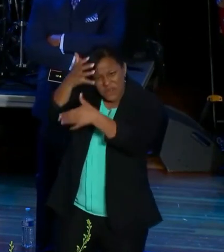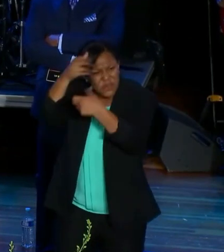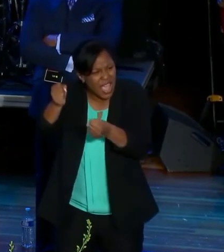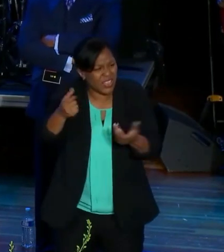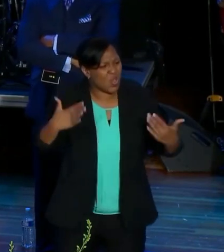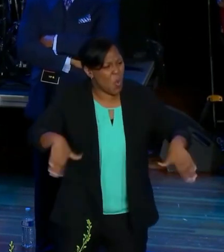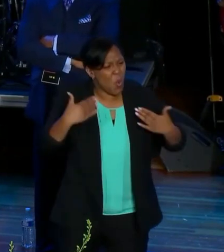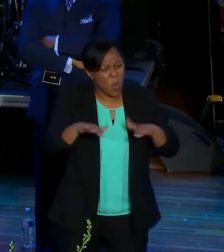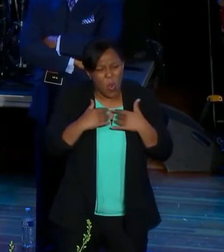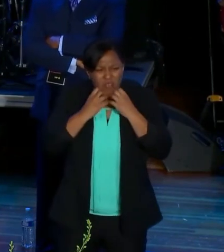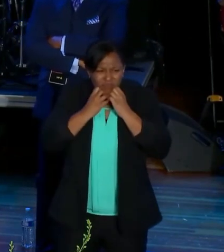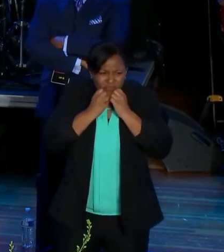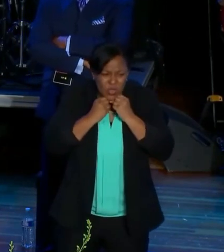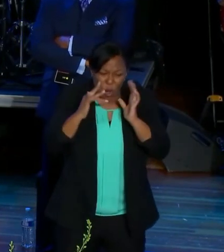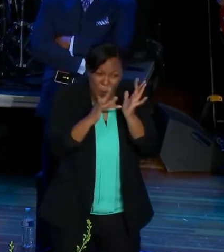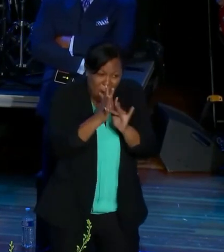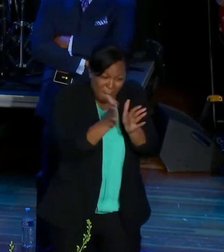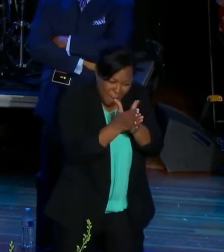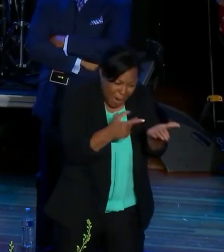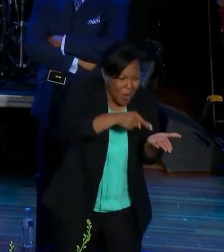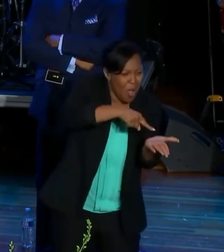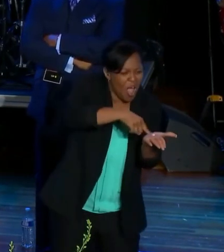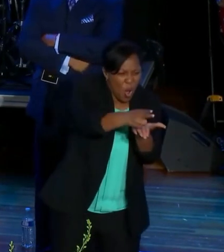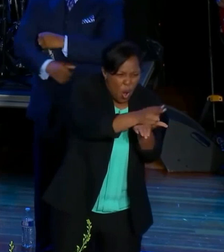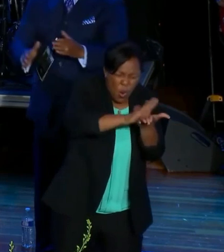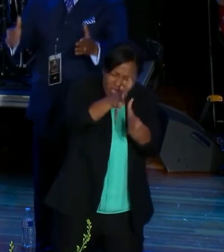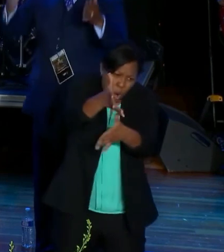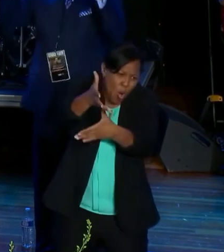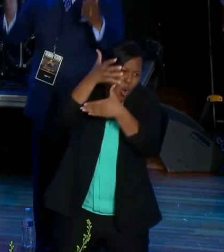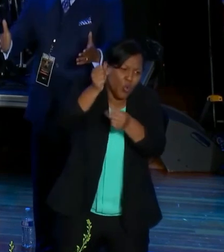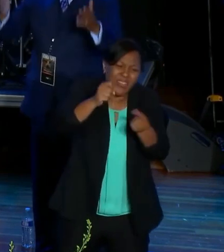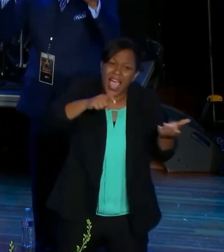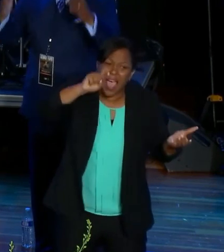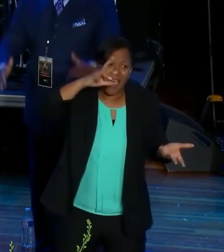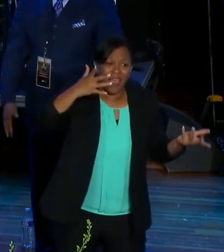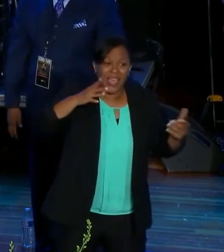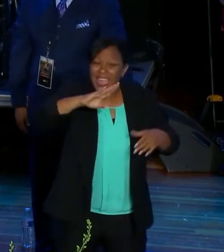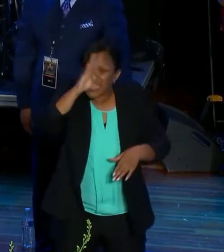Han har aldrig, aldrig, aldrig svikit mig hittills